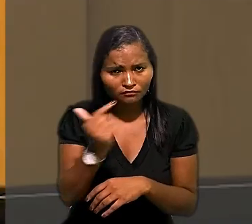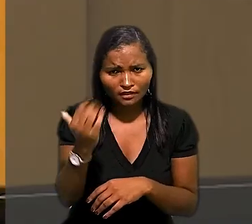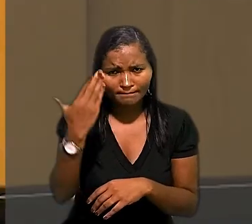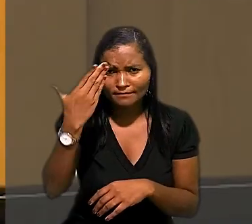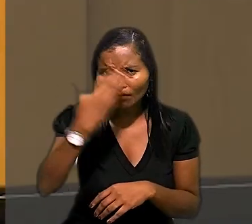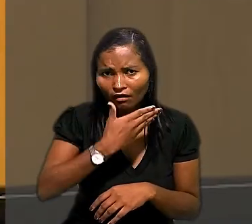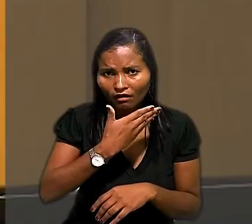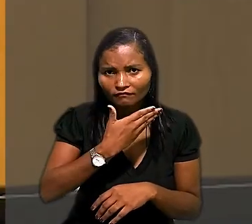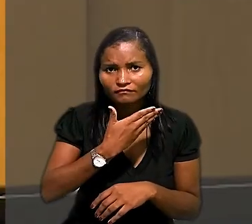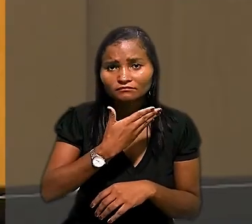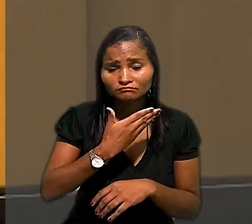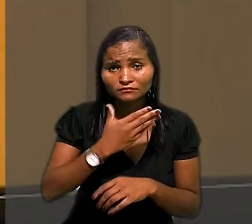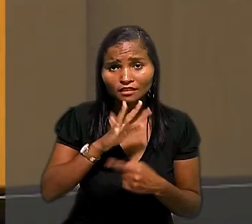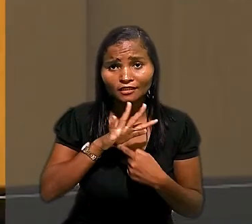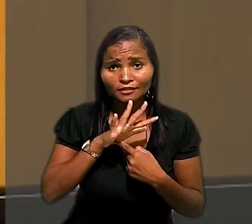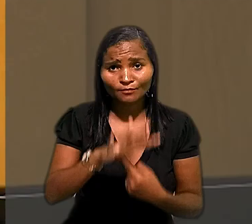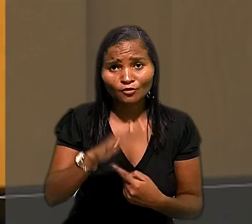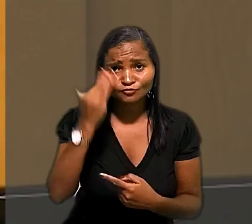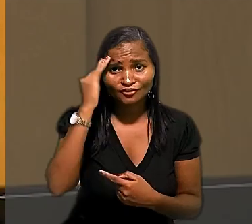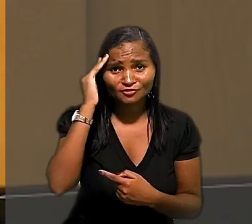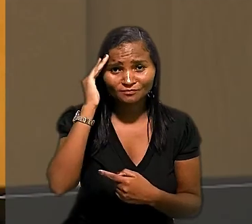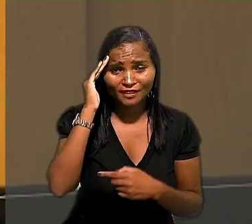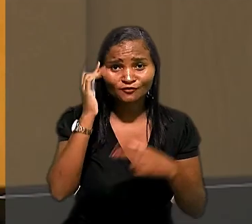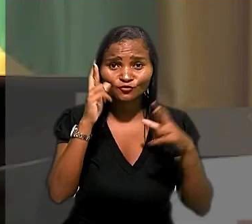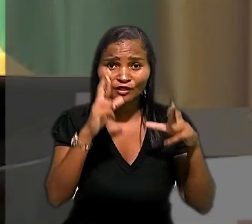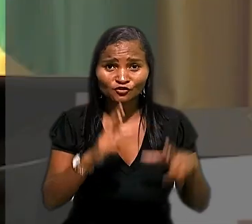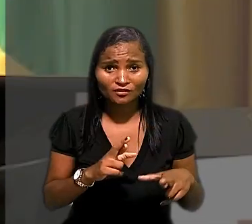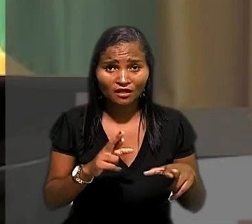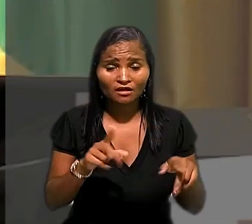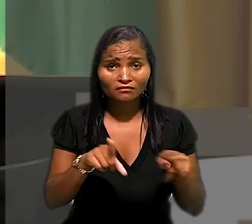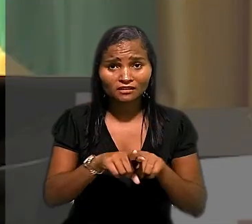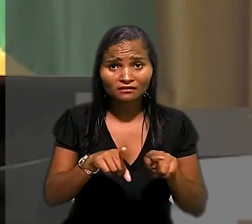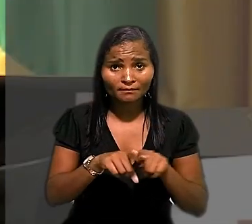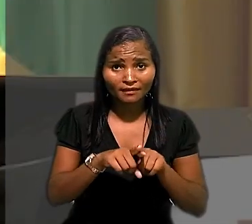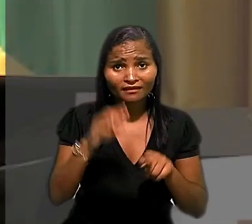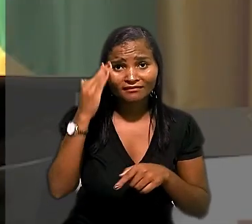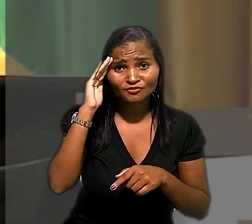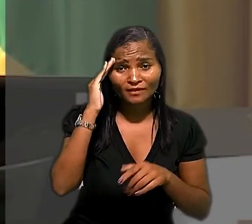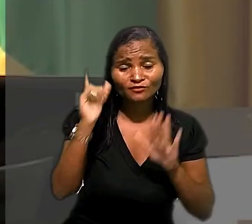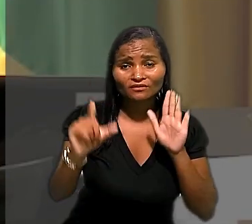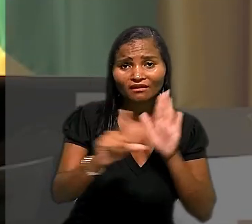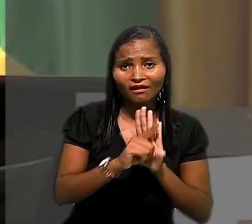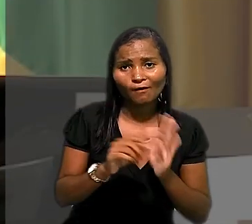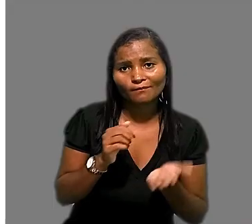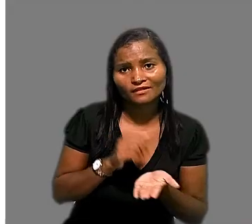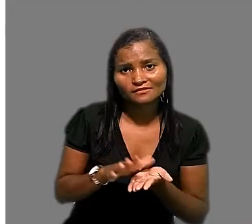provas que confirmem o entendimento do regional, nem impedimento legal para dispensa.